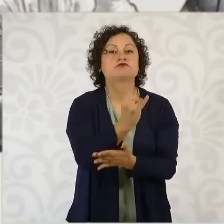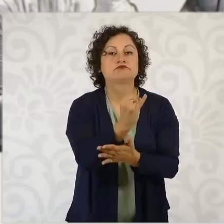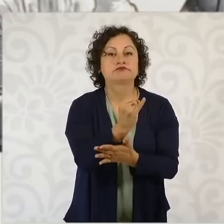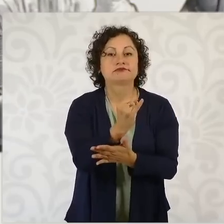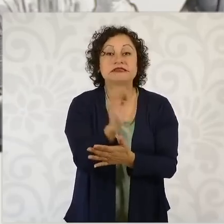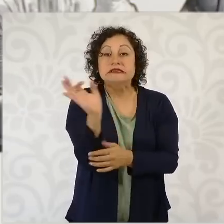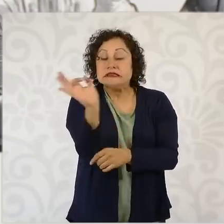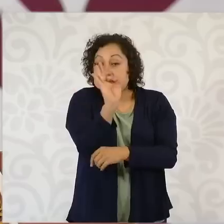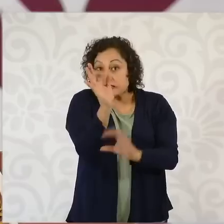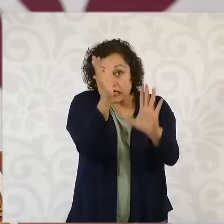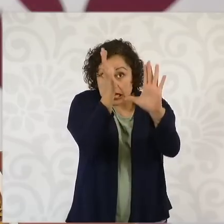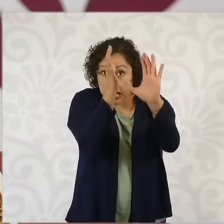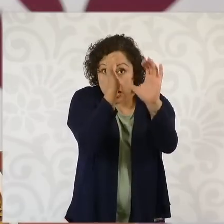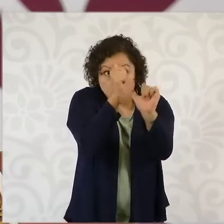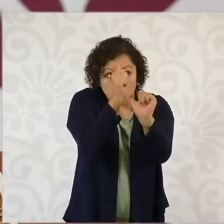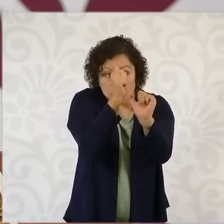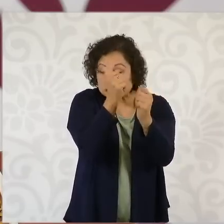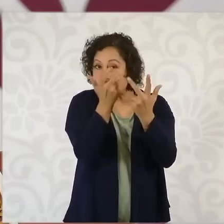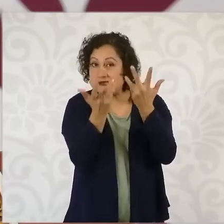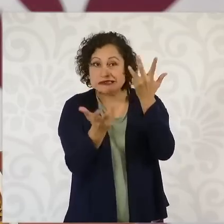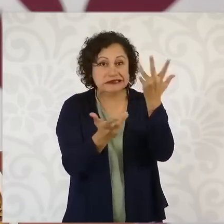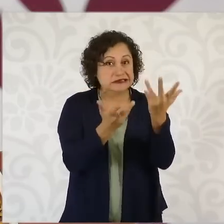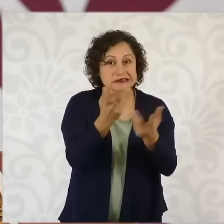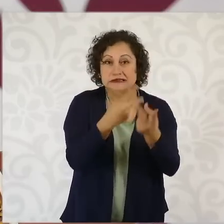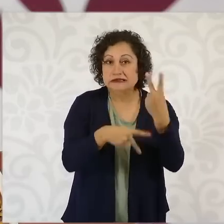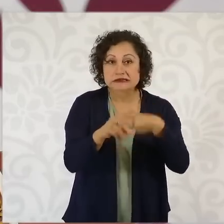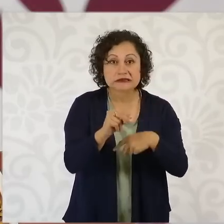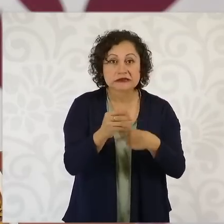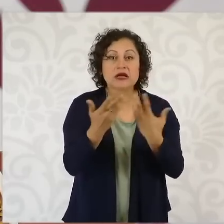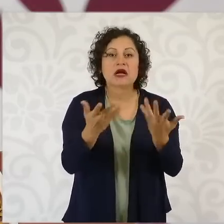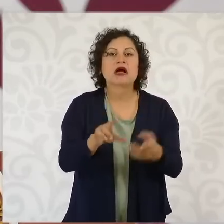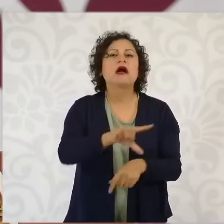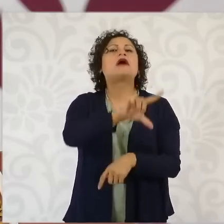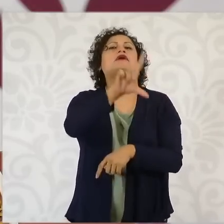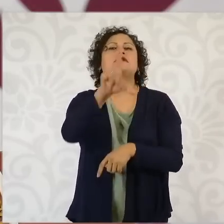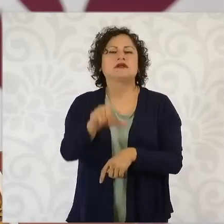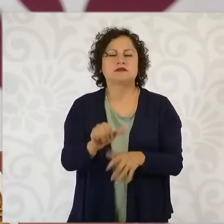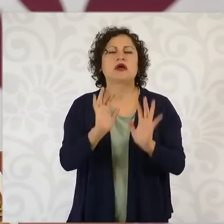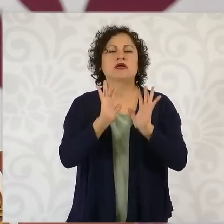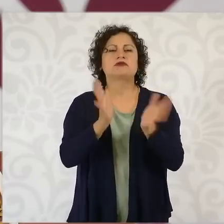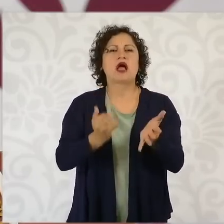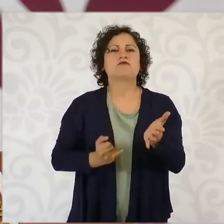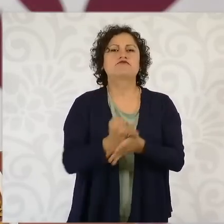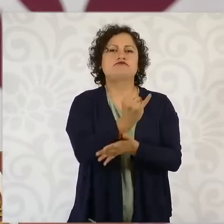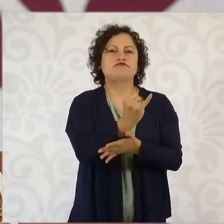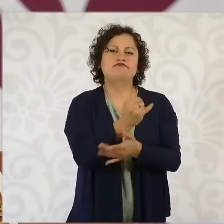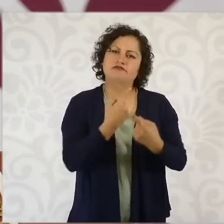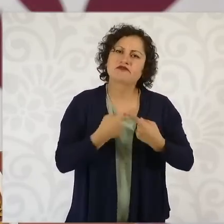el objetivo que queremos pues entonces ya tomamos otras decisiones lo importante y es importante que